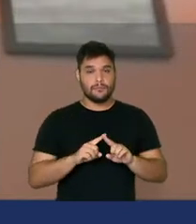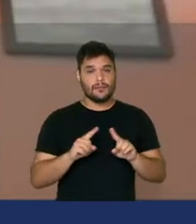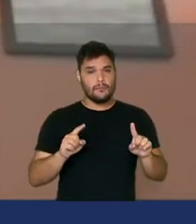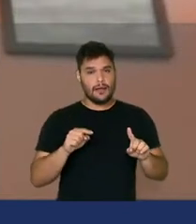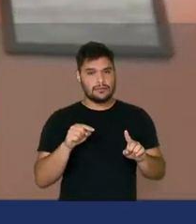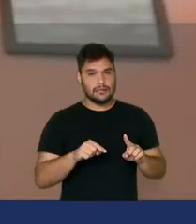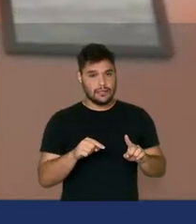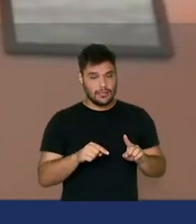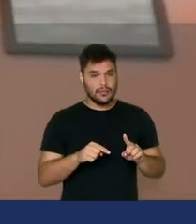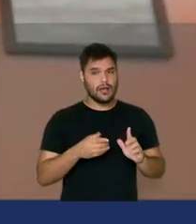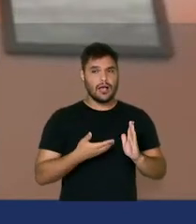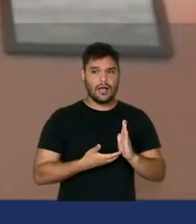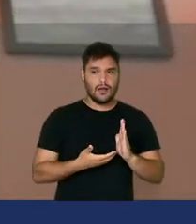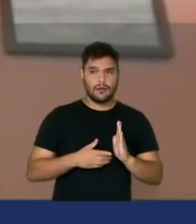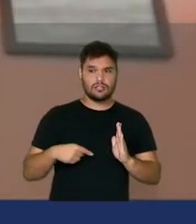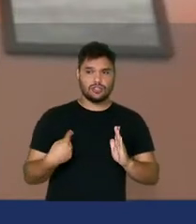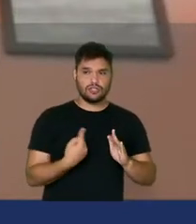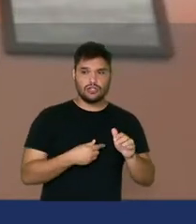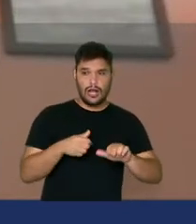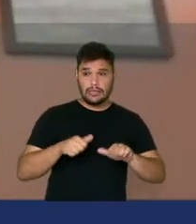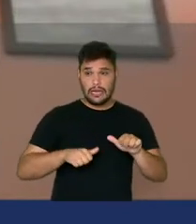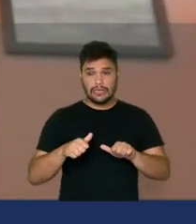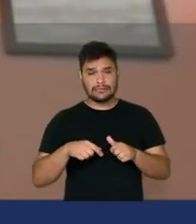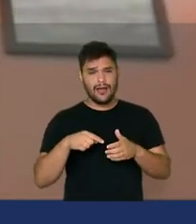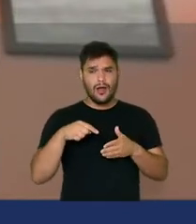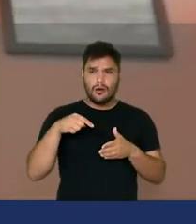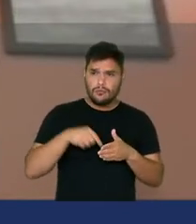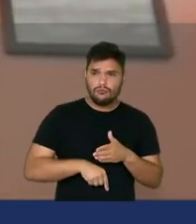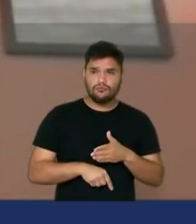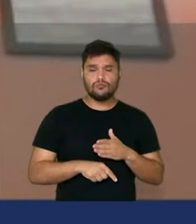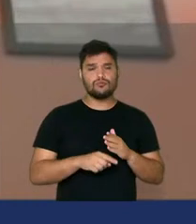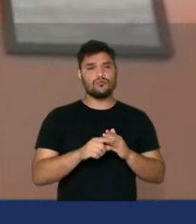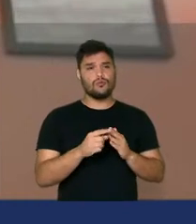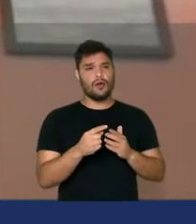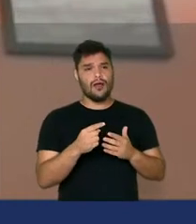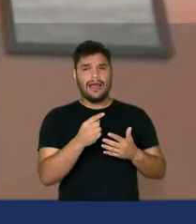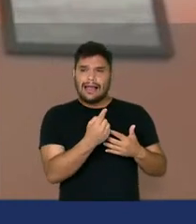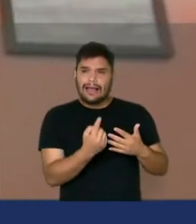DE QUE OS PROJETOS QUE OS RELATÓRIOS SÃO COLOCADOS, SÃO DEIXADOS PARA OUTRAS